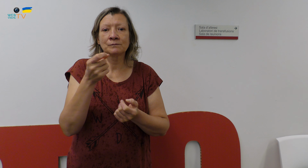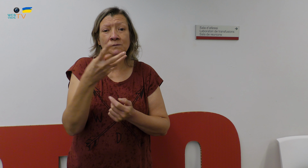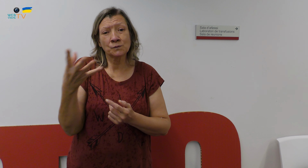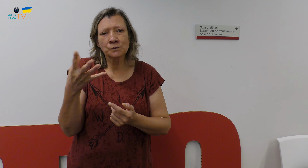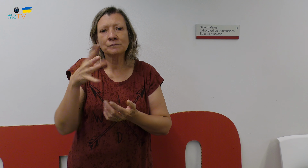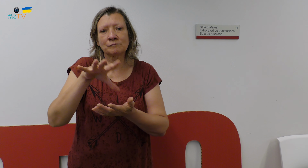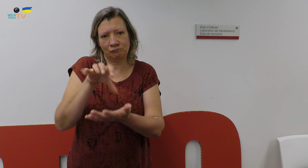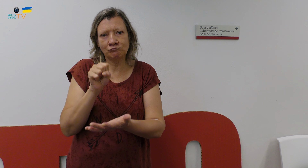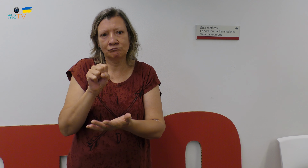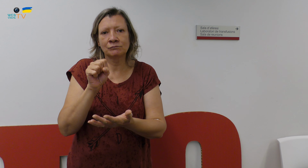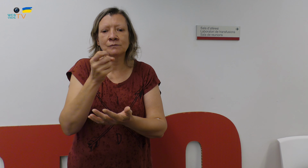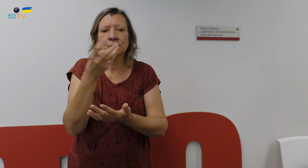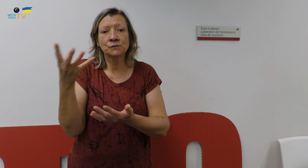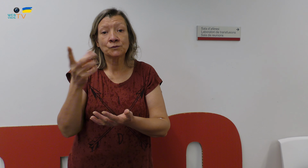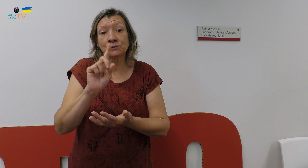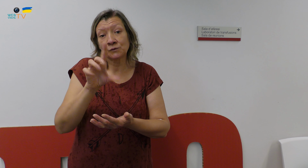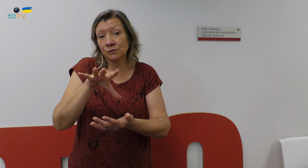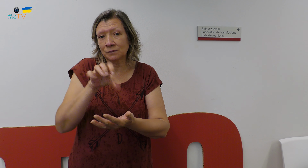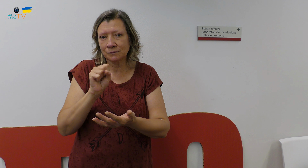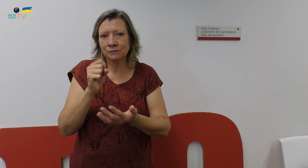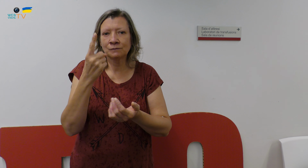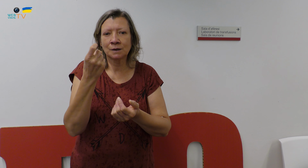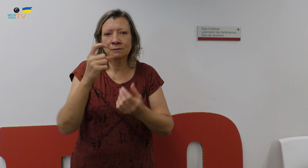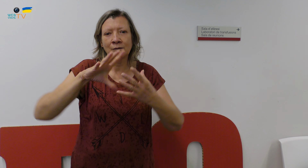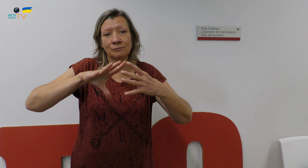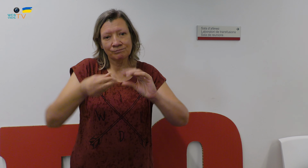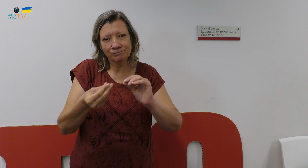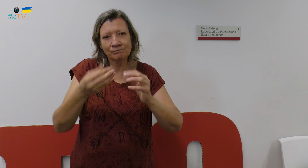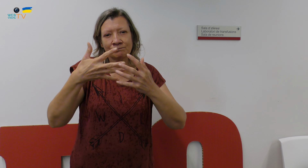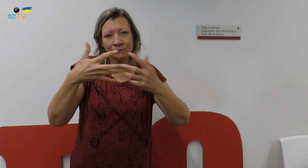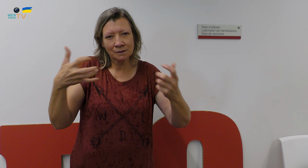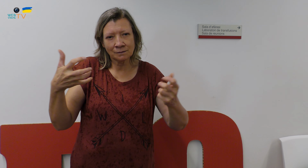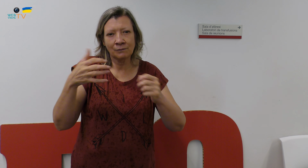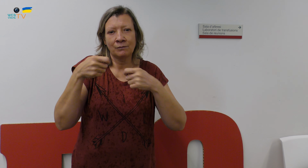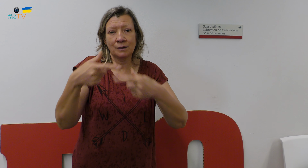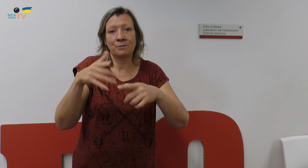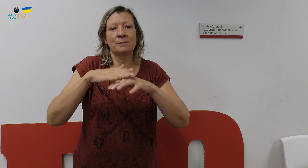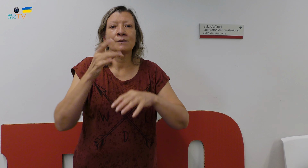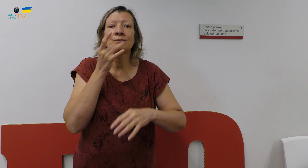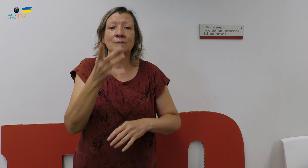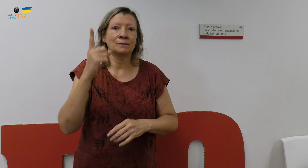i algunes les entenia i altres no. Caldria adaptar-ho i fer-ho més comprensible per persones sordes.